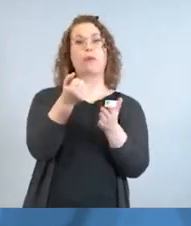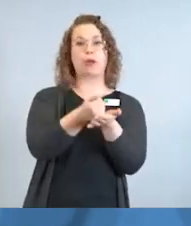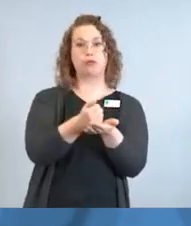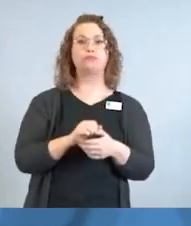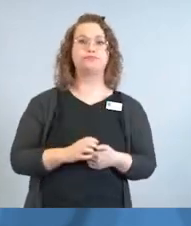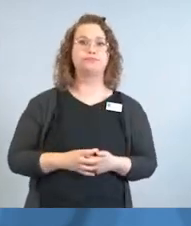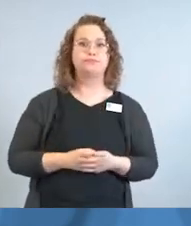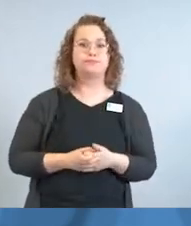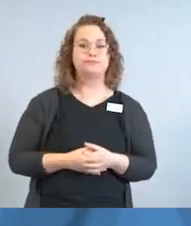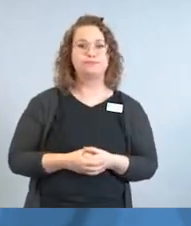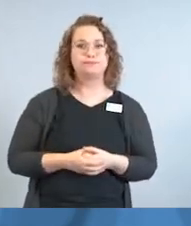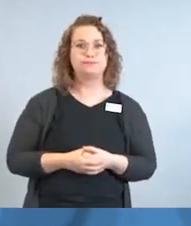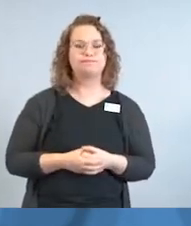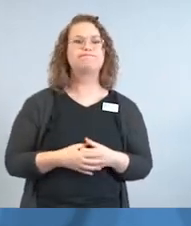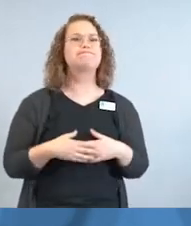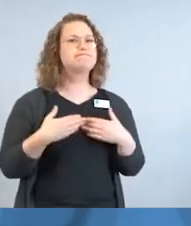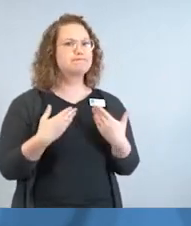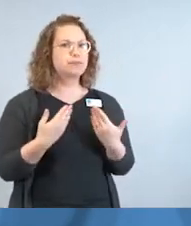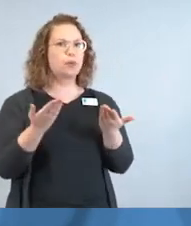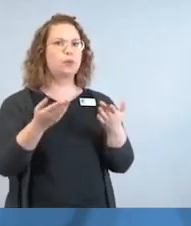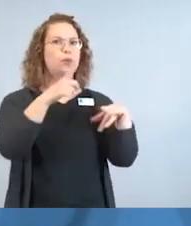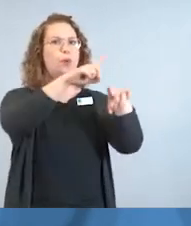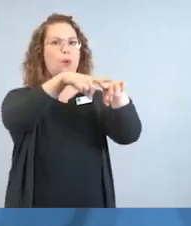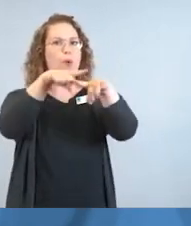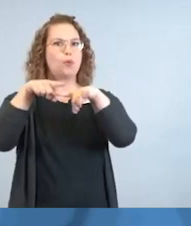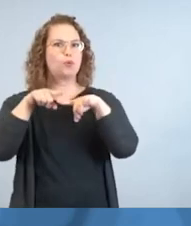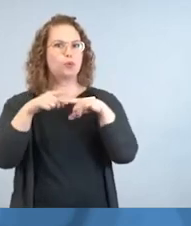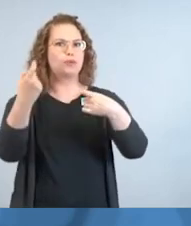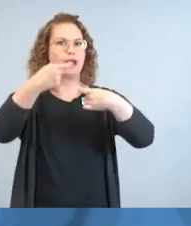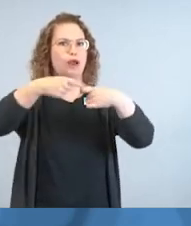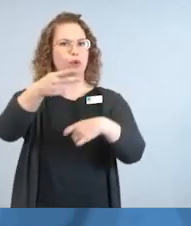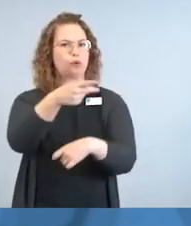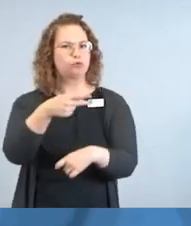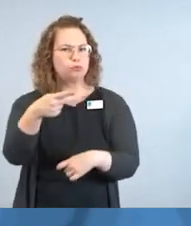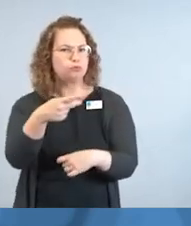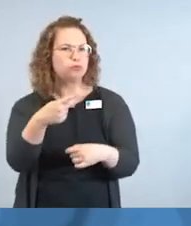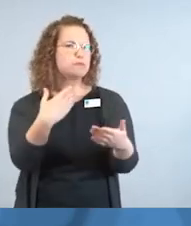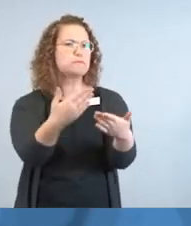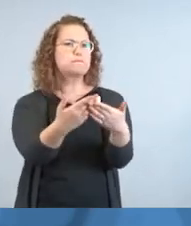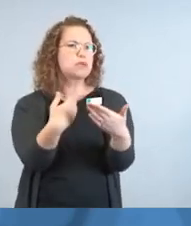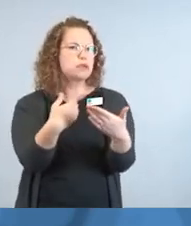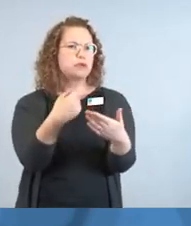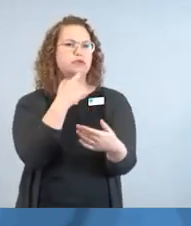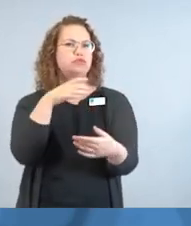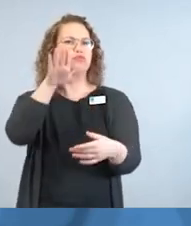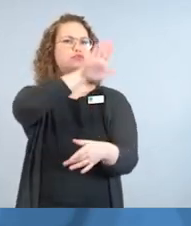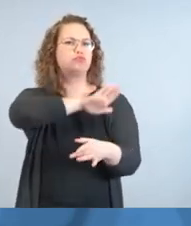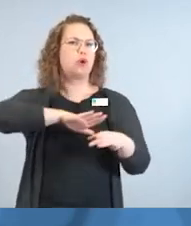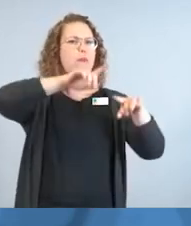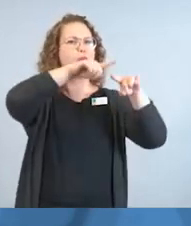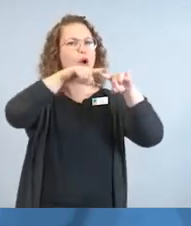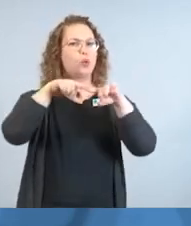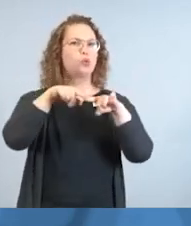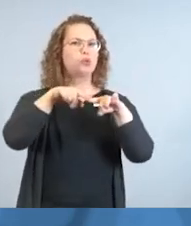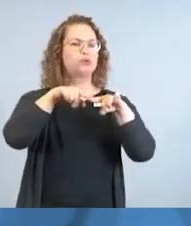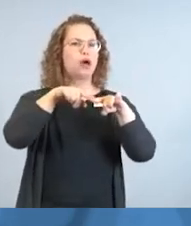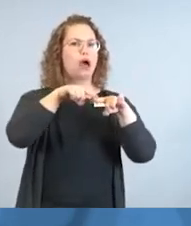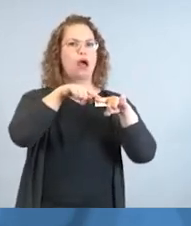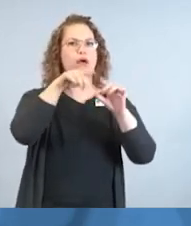Miksi eri kunnissa on erilaisia käytäntöjä rokottamisessa, esimerkiksi eri ryhmiä rokotetaan eri järjestyksessä?